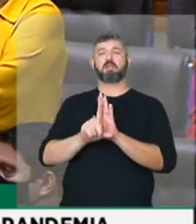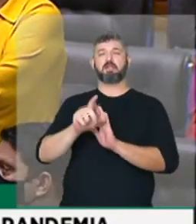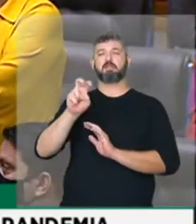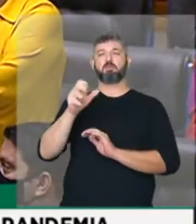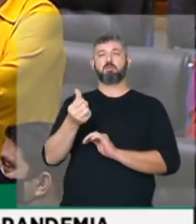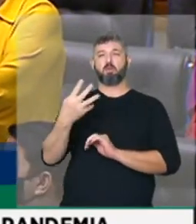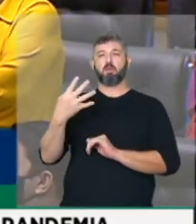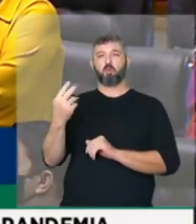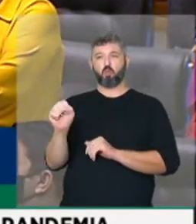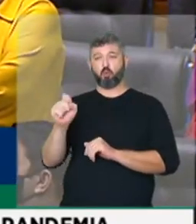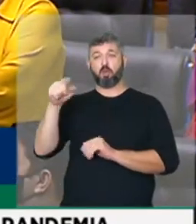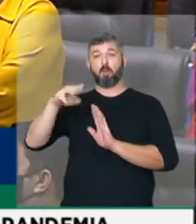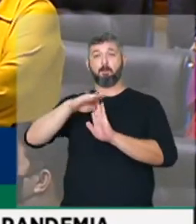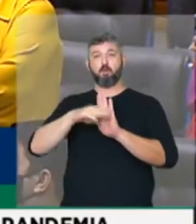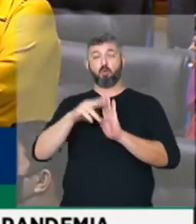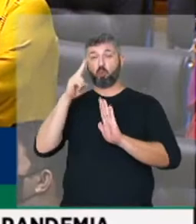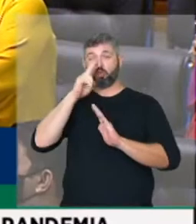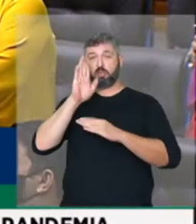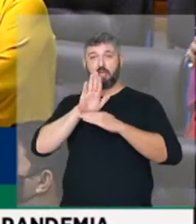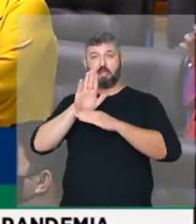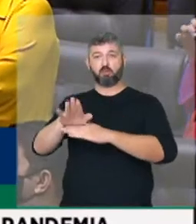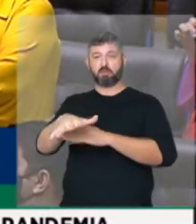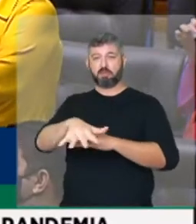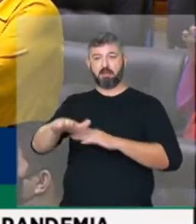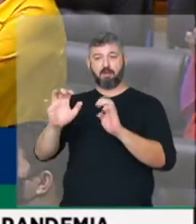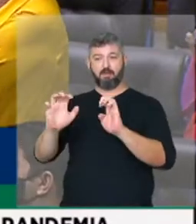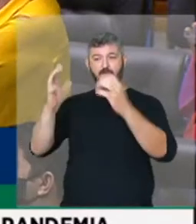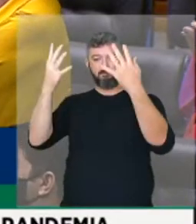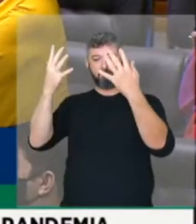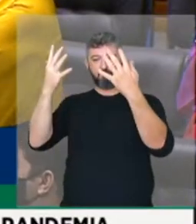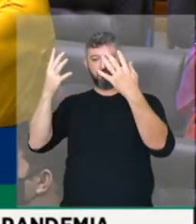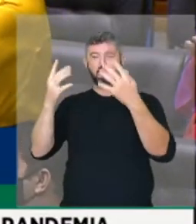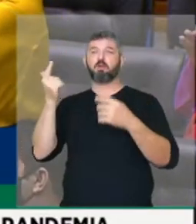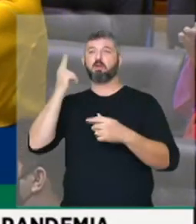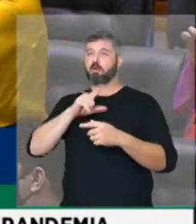QUE INSTITUI O PROGRAMA EMERGENCIAL DO SETOR DE EVENTOS DE RETOMADA DO SETOR DE EVENTOS INSTITUI TAMBÉM O